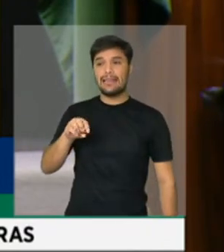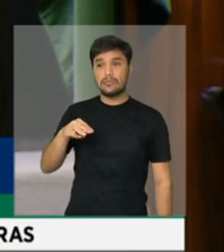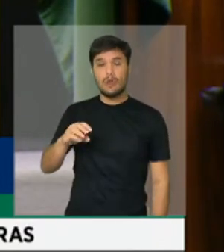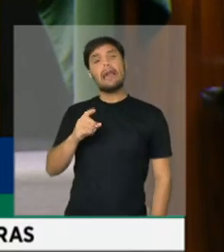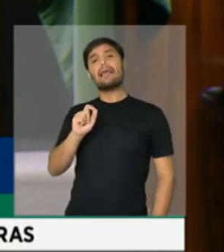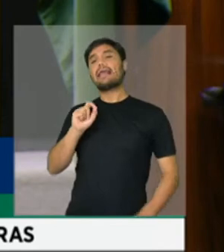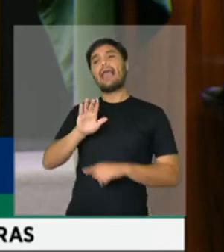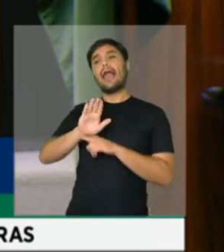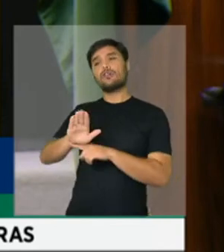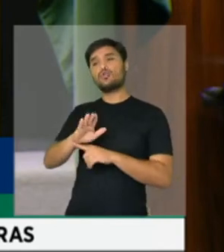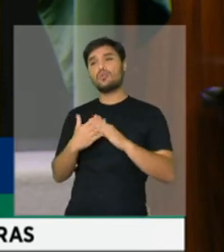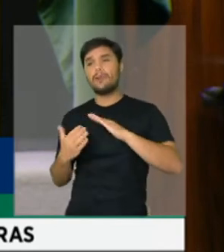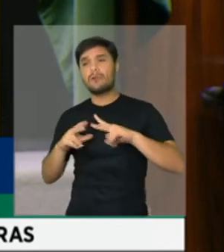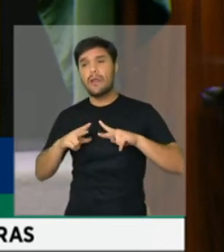EMPRESAS PRIVADAS? ENTRAM EM FALÊNCIA, EM CONCORDATA? E